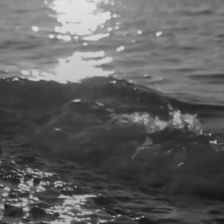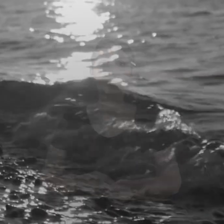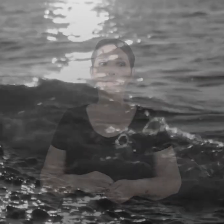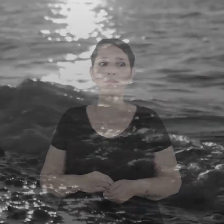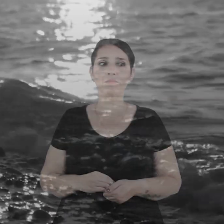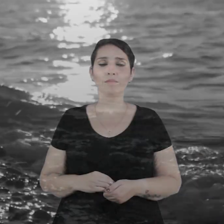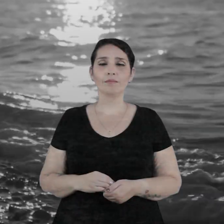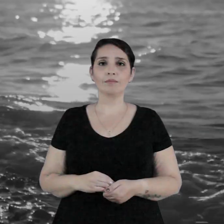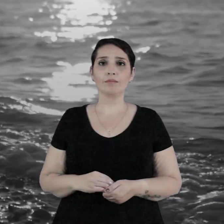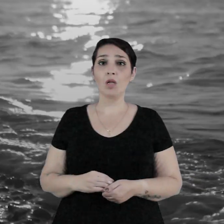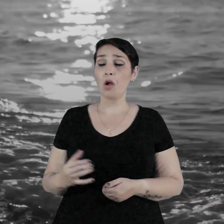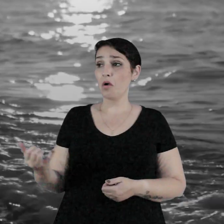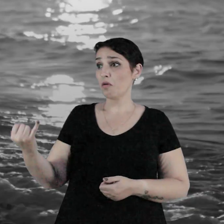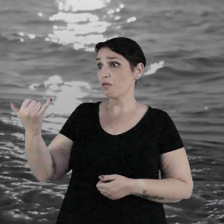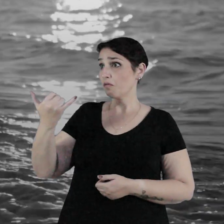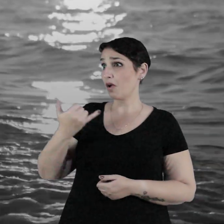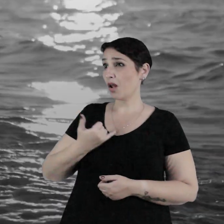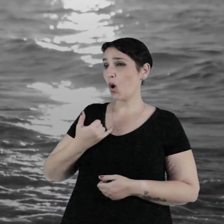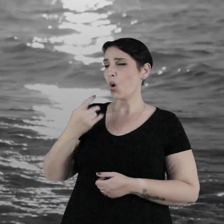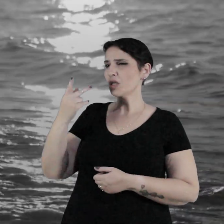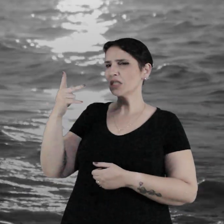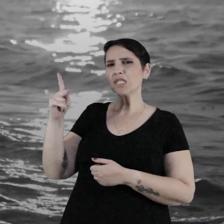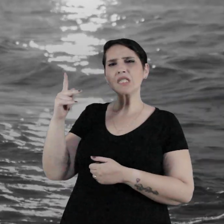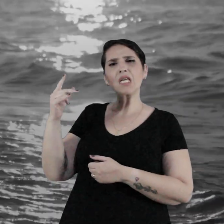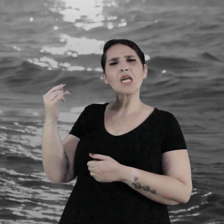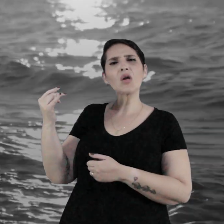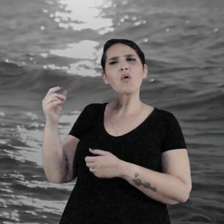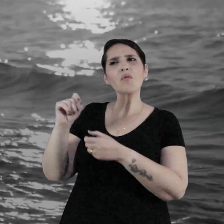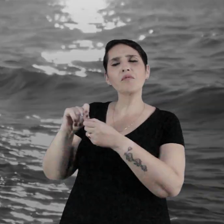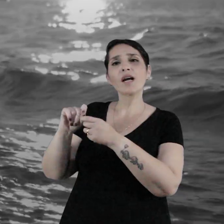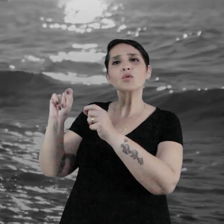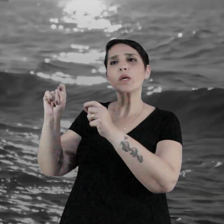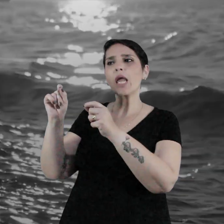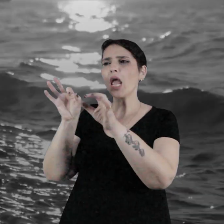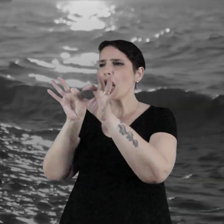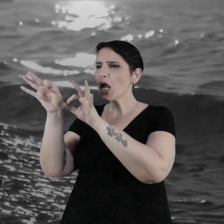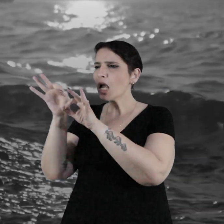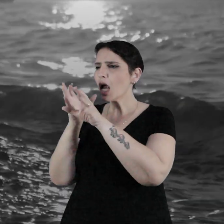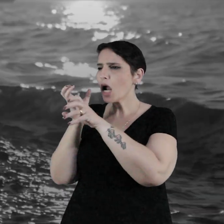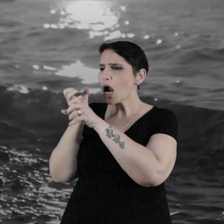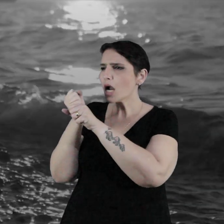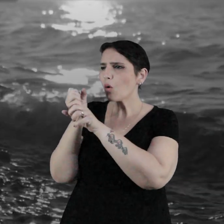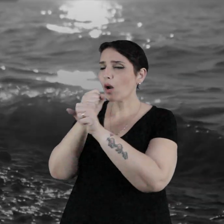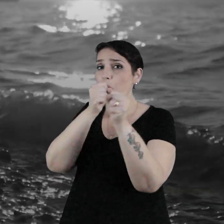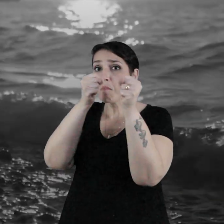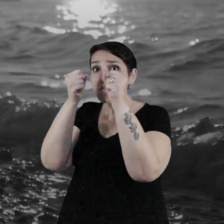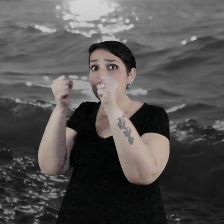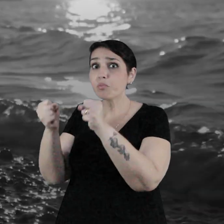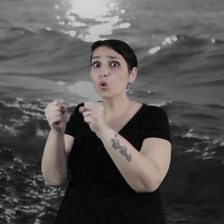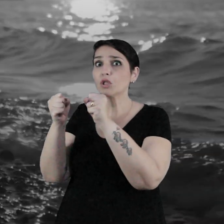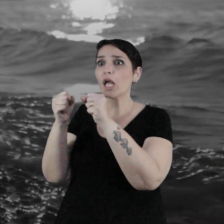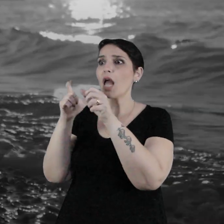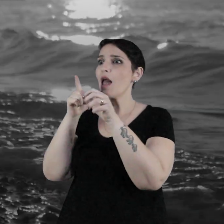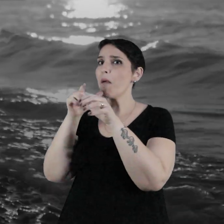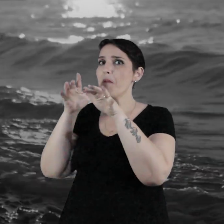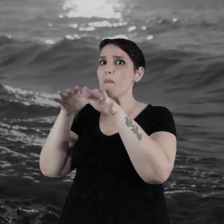Me disse. Pois seu menor feito é calcular o poder do oceano pela fragilidade de sua espuma.